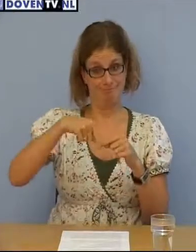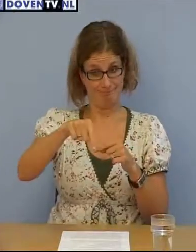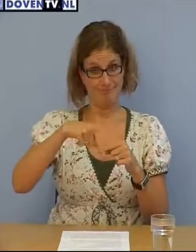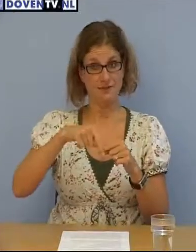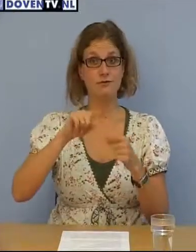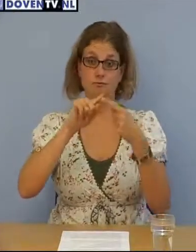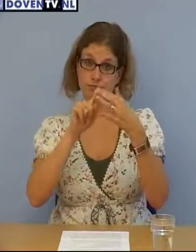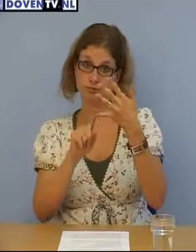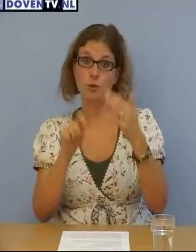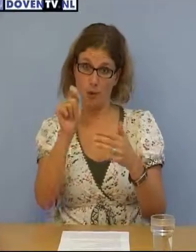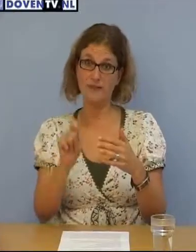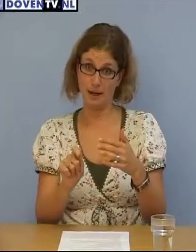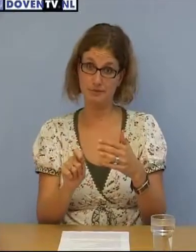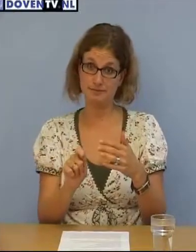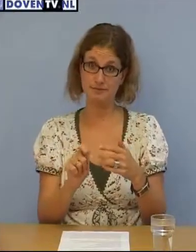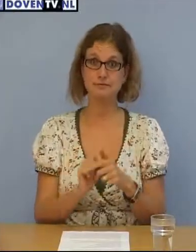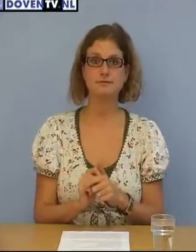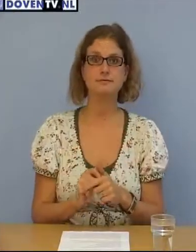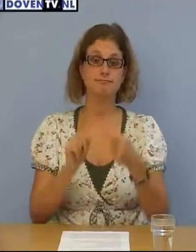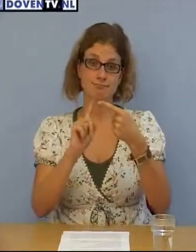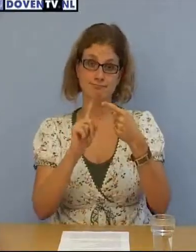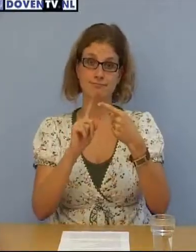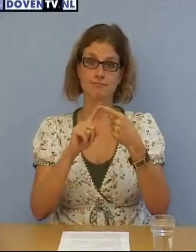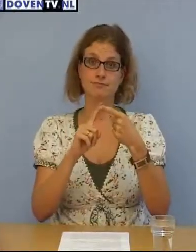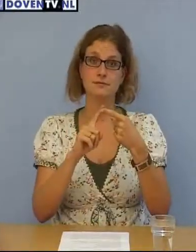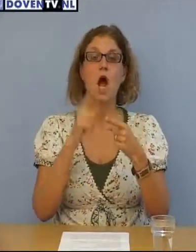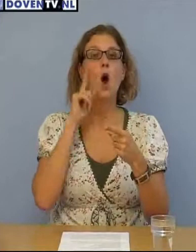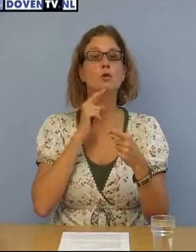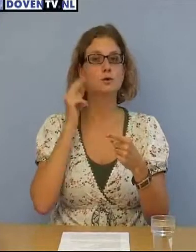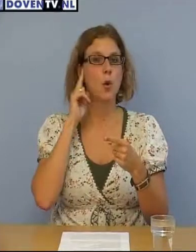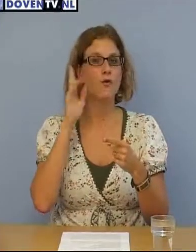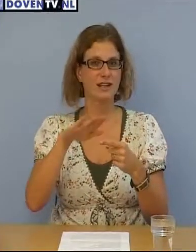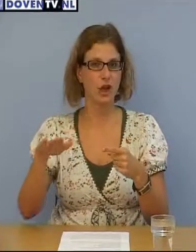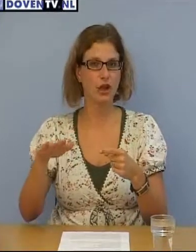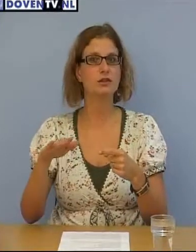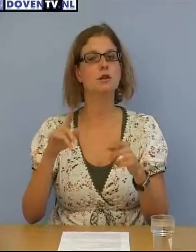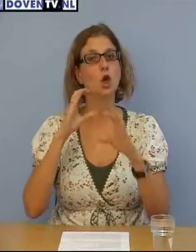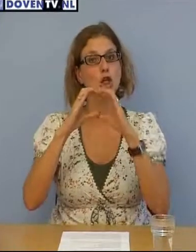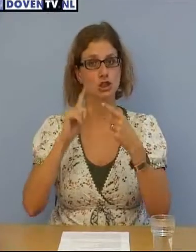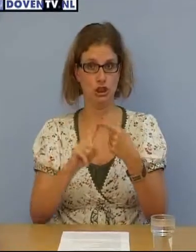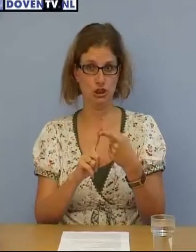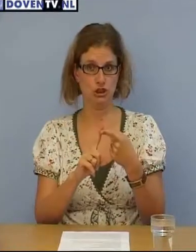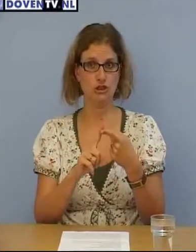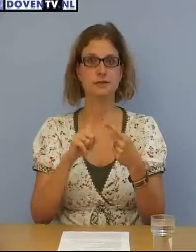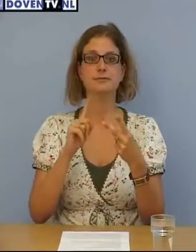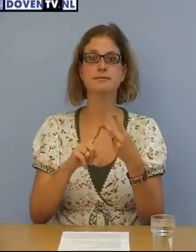Deze week hebben we de volgende onderwerpen: Cursus voor ouders van kinderen met een beperking